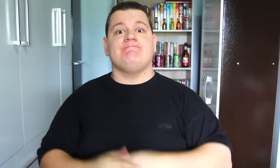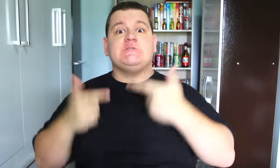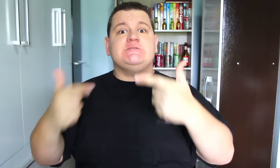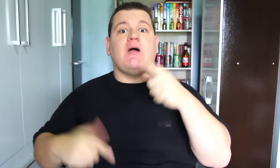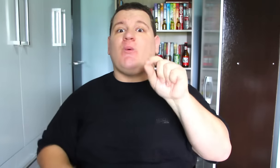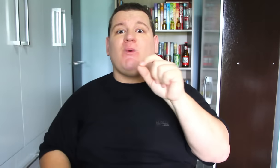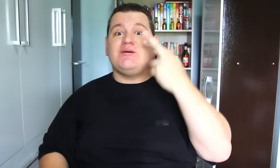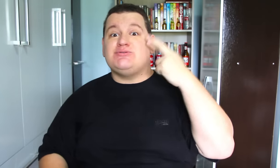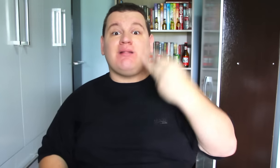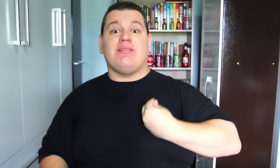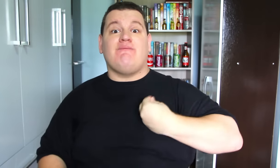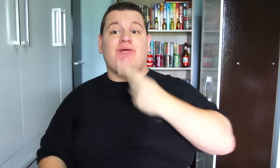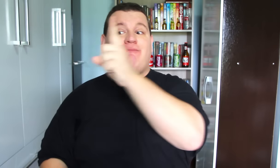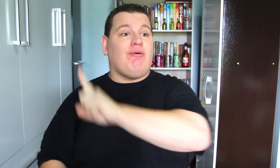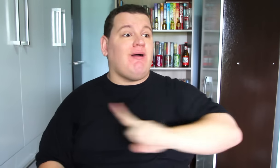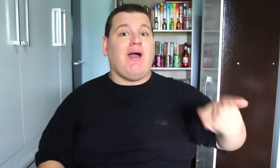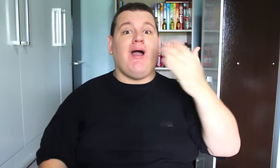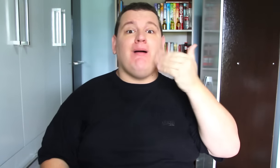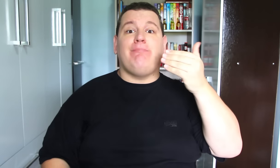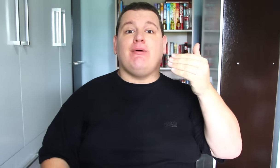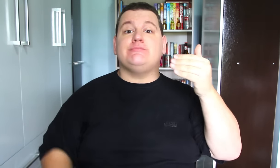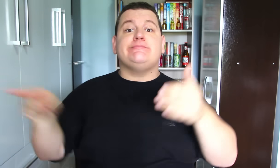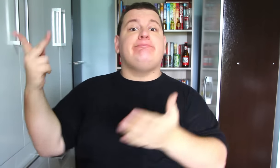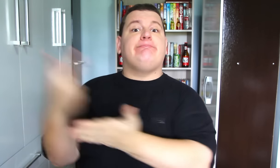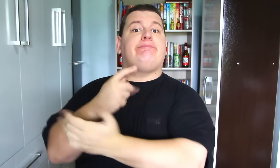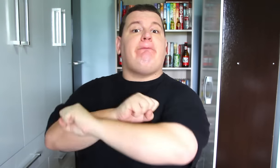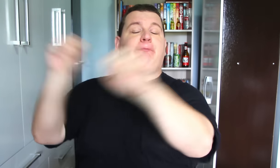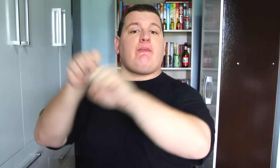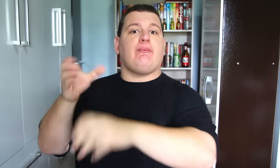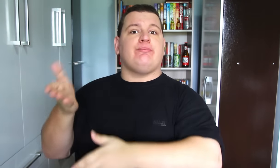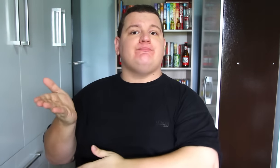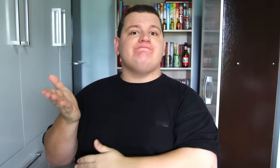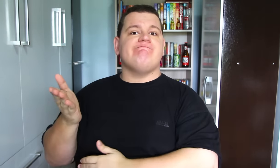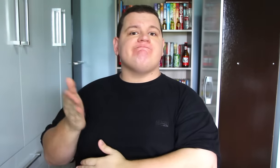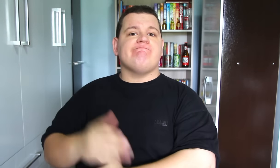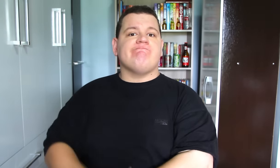A sorte foi para o diretor que saiu para almoçar e aí veio esse atentado.